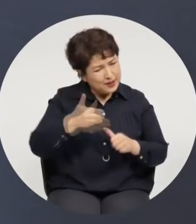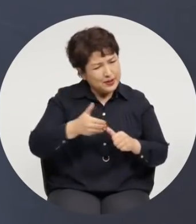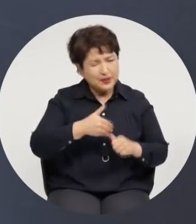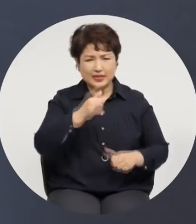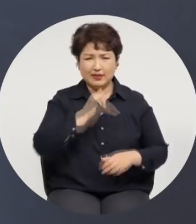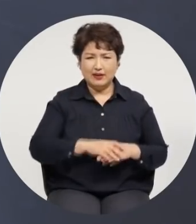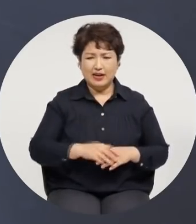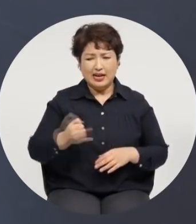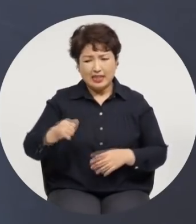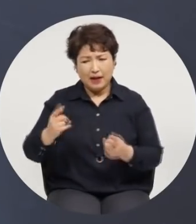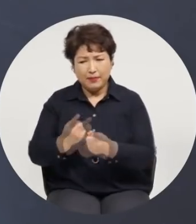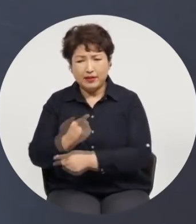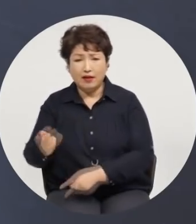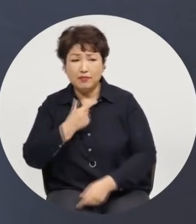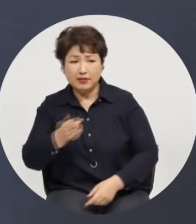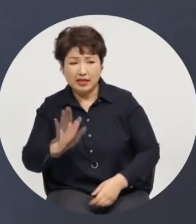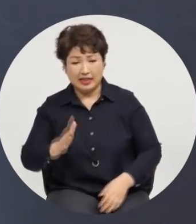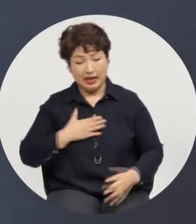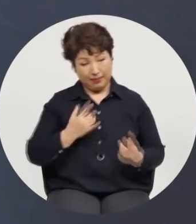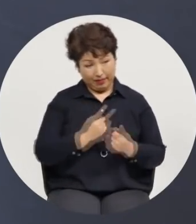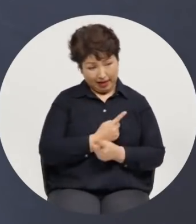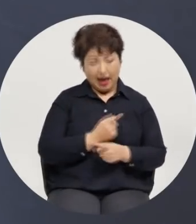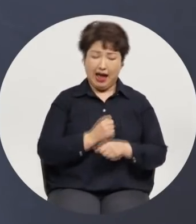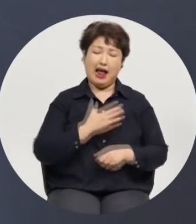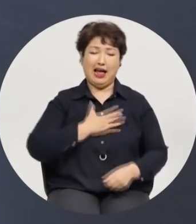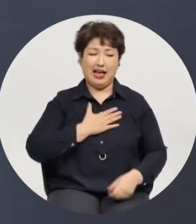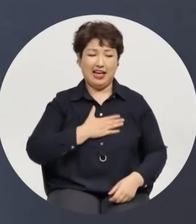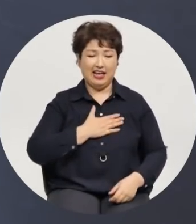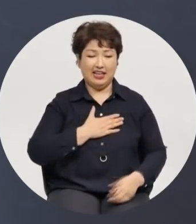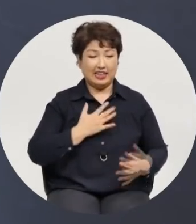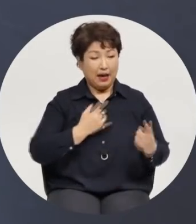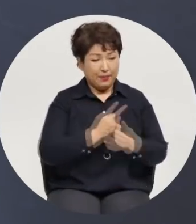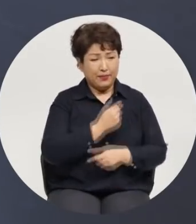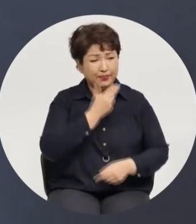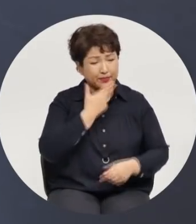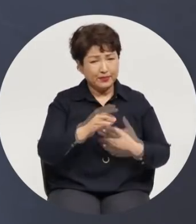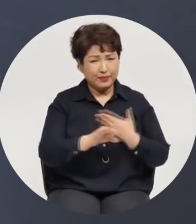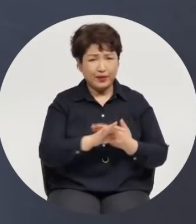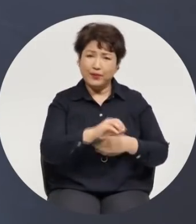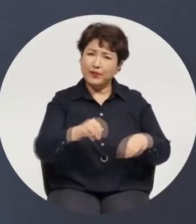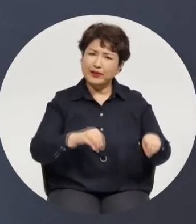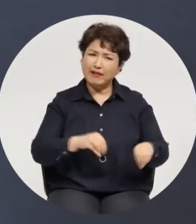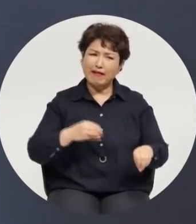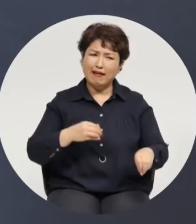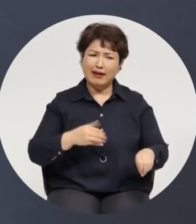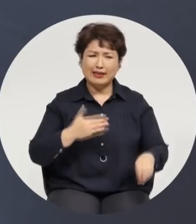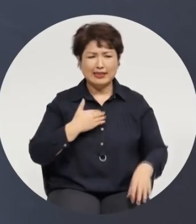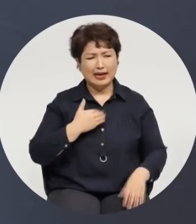'내가 변해야 된다' 하다가 나까지 변하지 않으면 나를 더 자학하게 되거든요